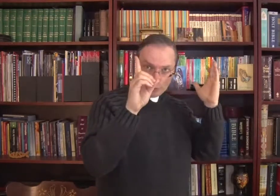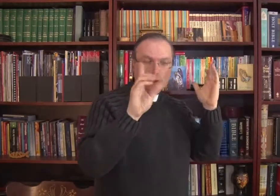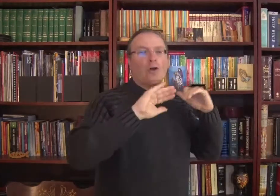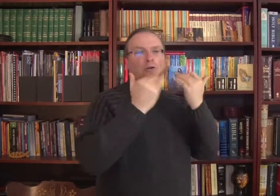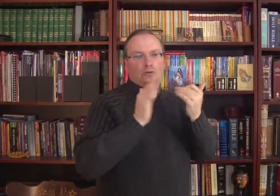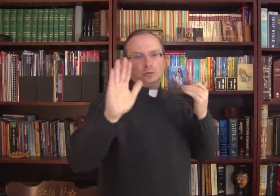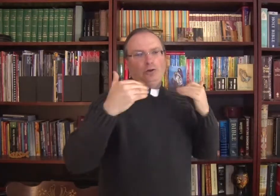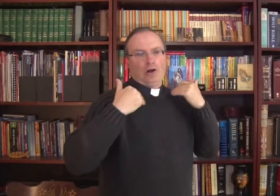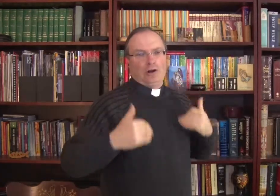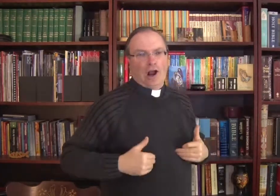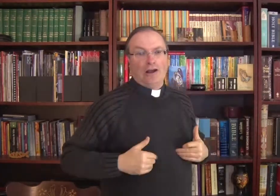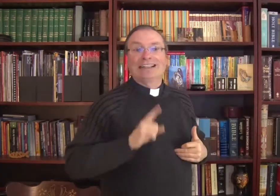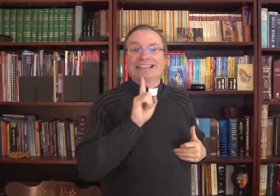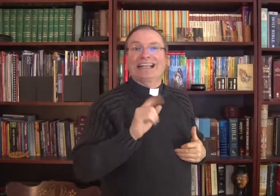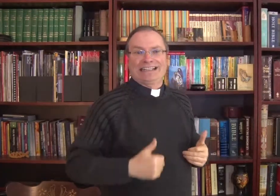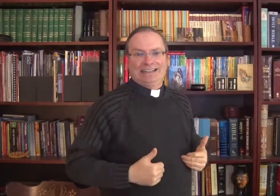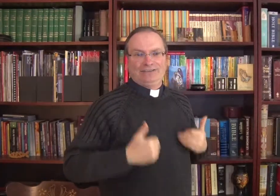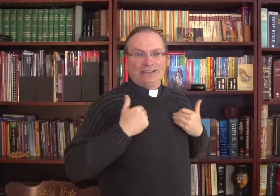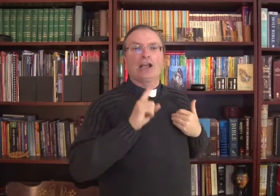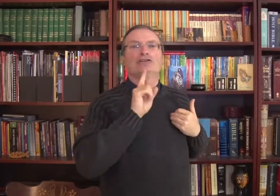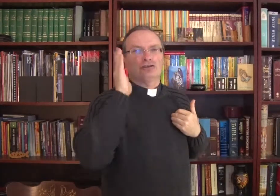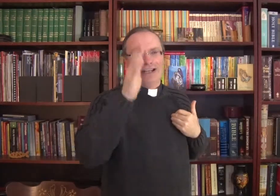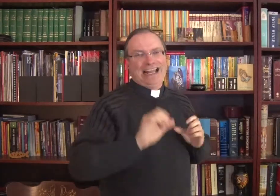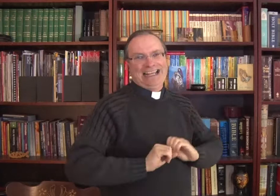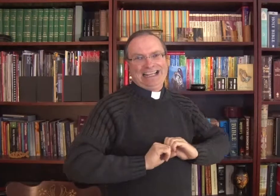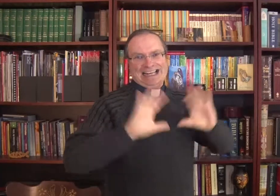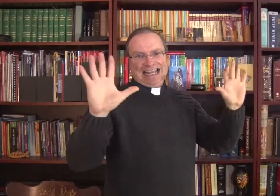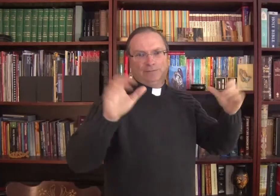tout ton corps, qui est ta vie, sera éclairé.